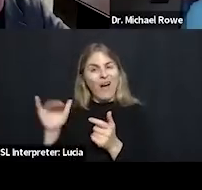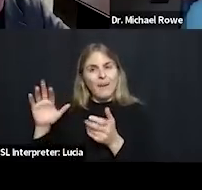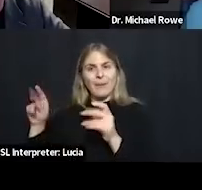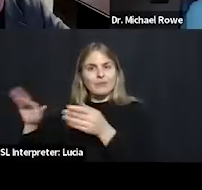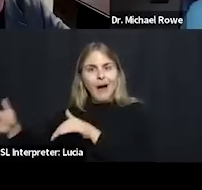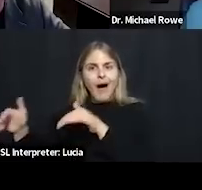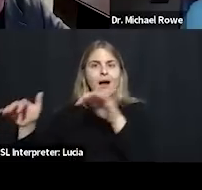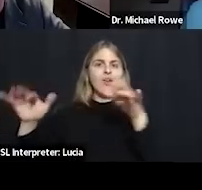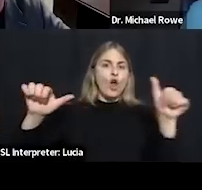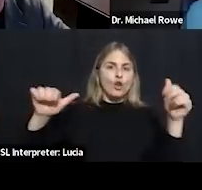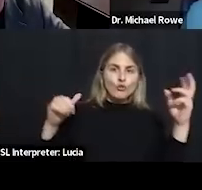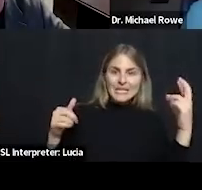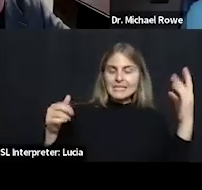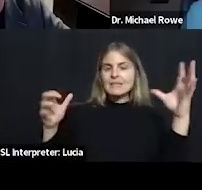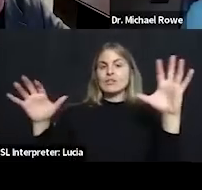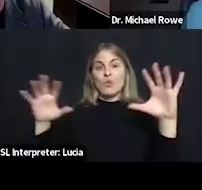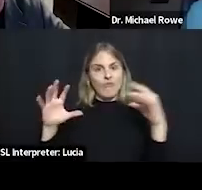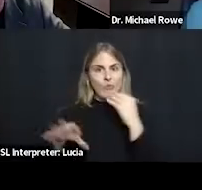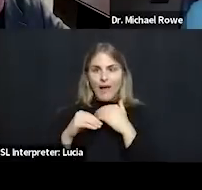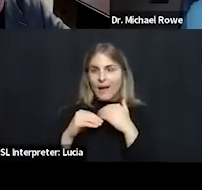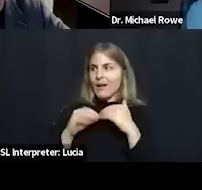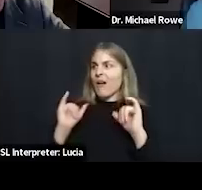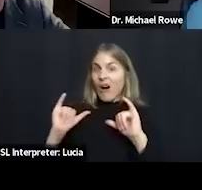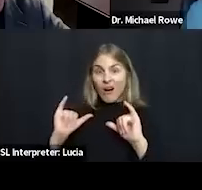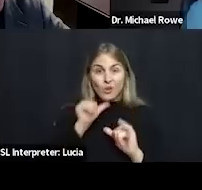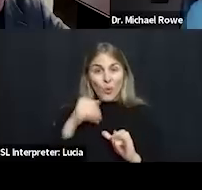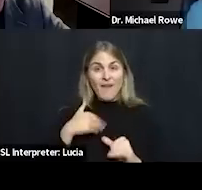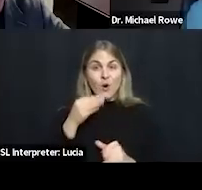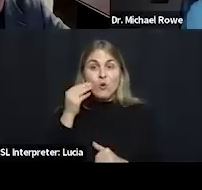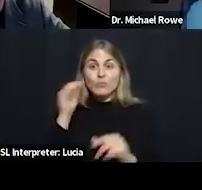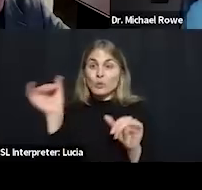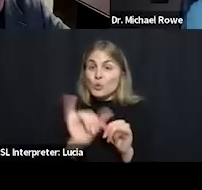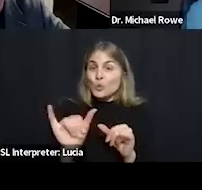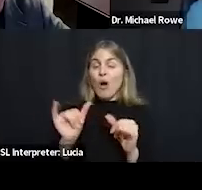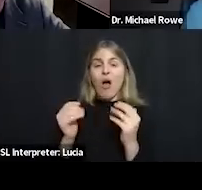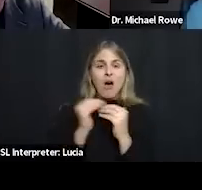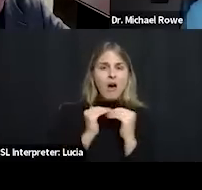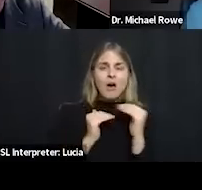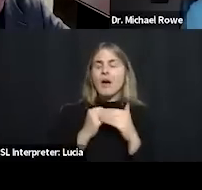Y si agregamos la experiencia del sinhogarismo, hace que sea aún más desafiante que las personas formen redes.